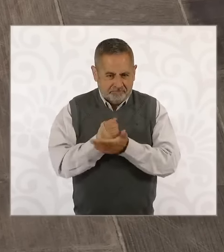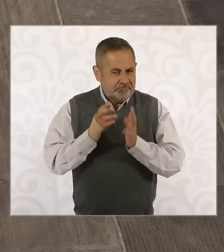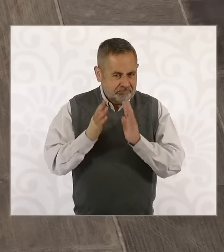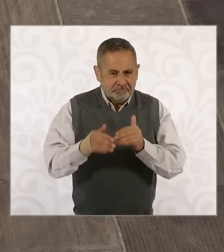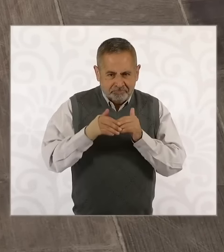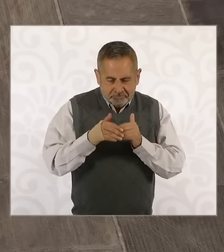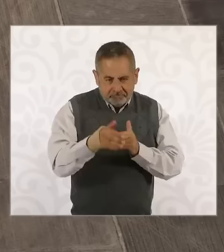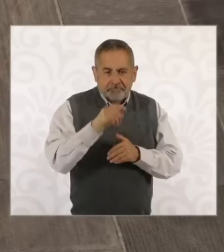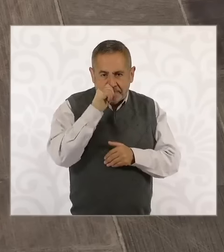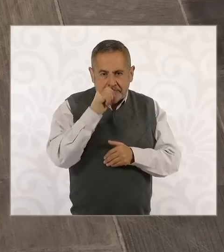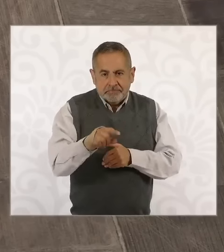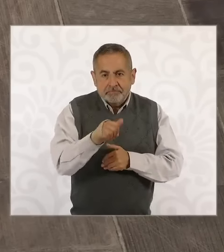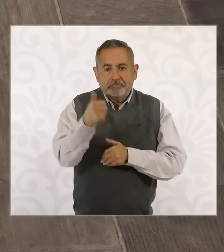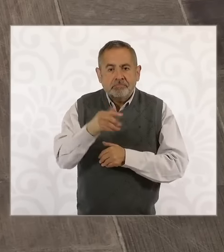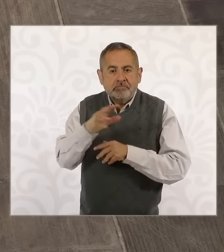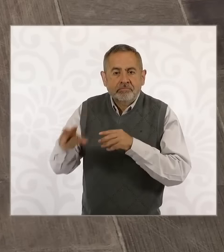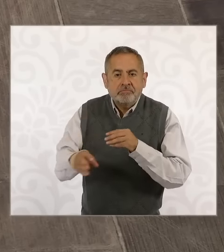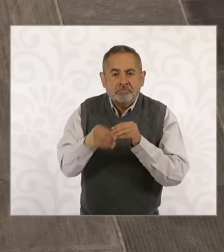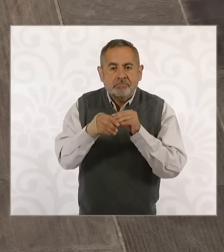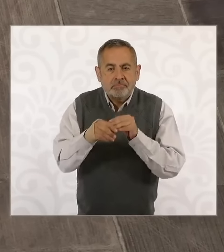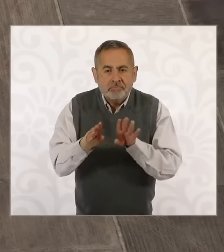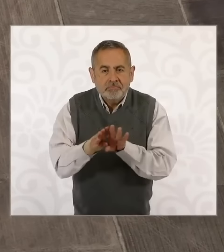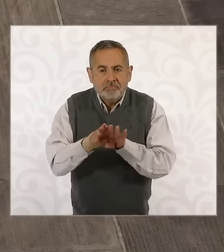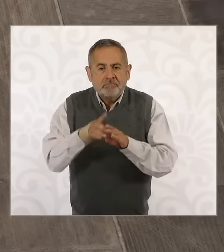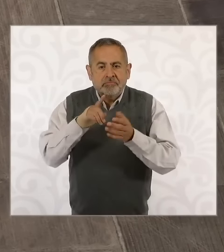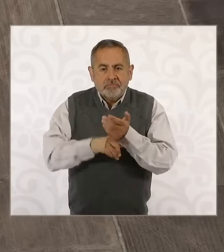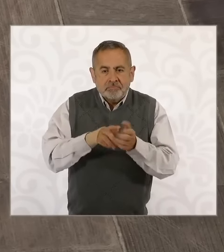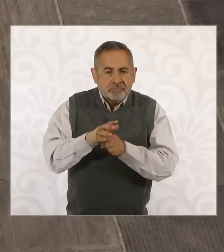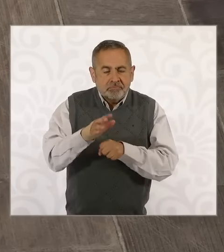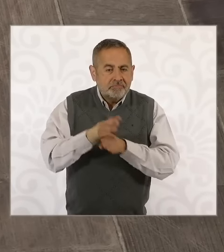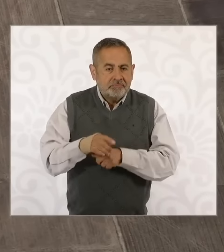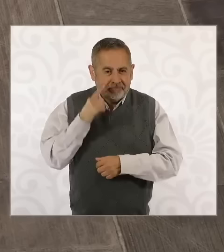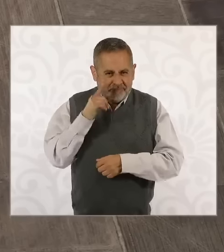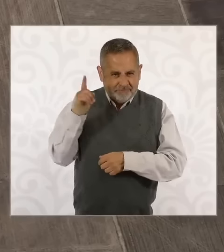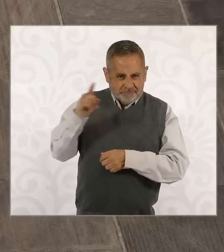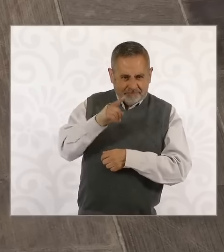nos solicita el agrupamiento de Ingenieros Felipe Ángeles, talleres y cocheras y la subestación que